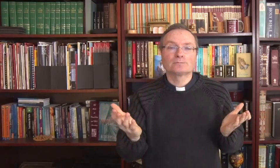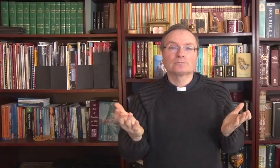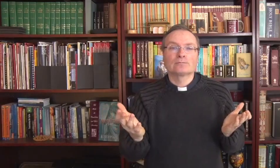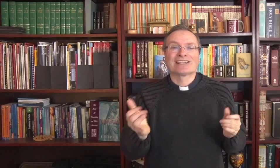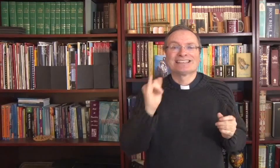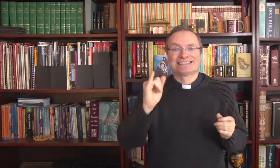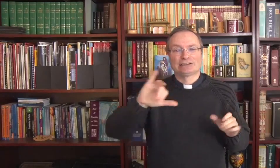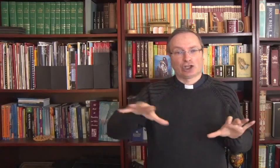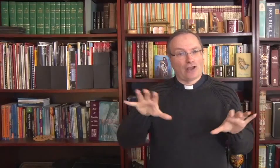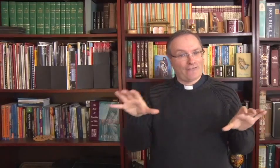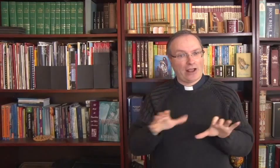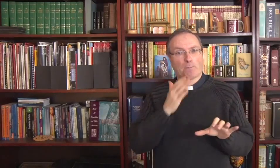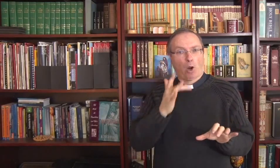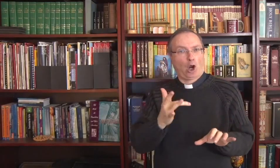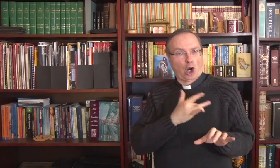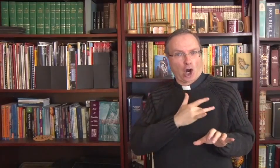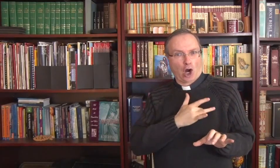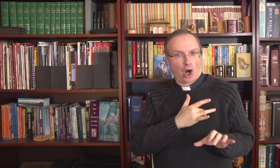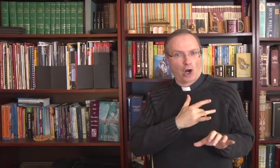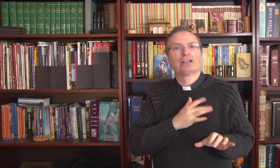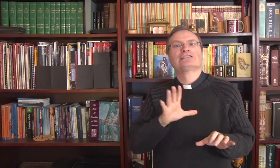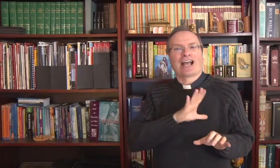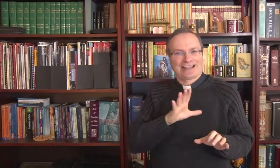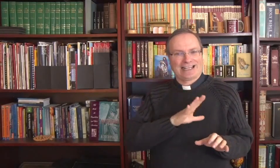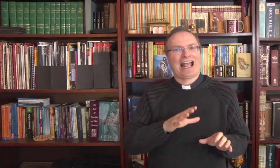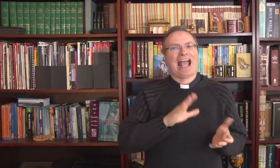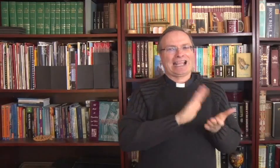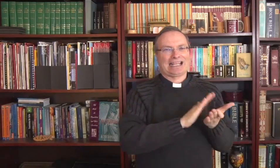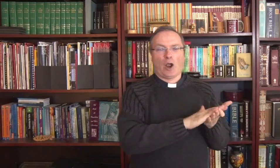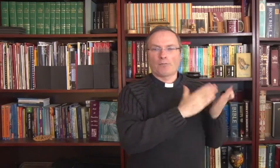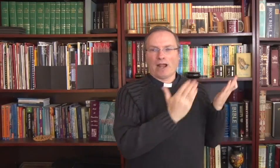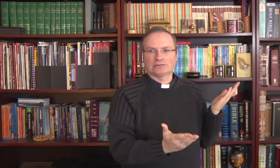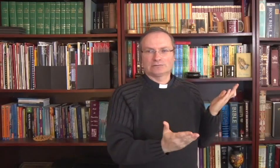Si je le fais de bon cœur, j’en ai la récompense;